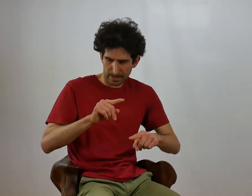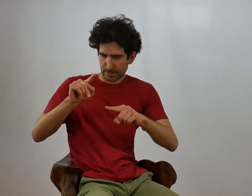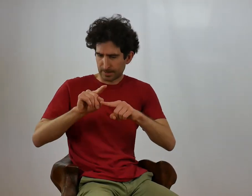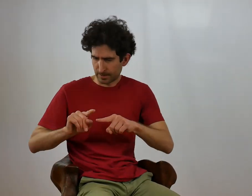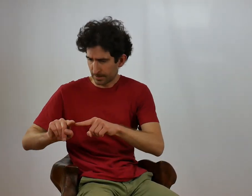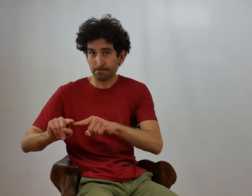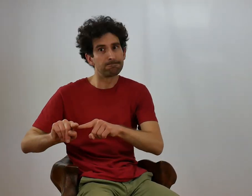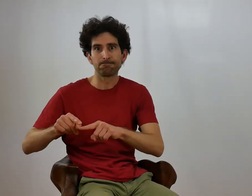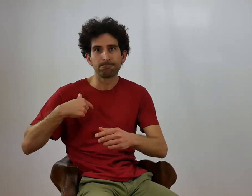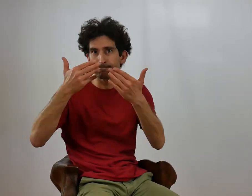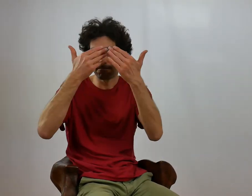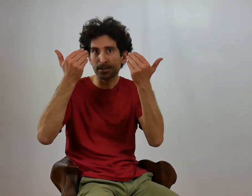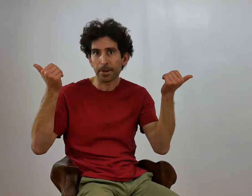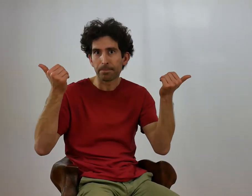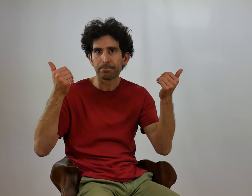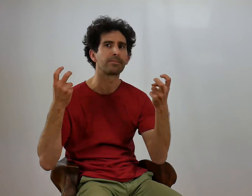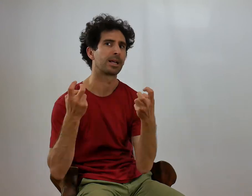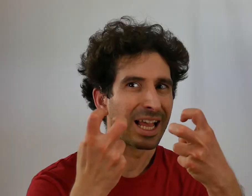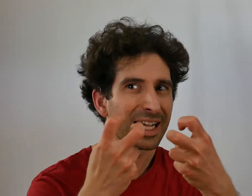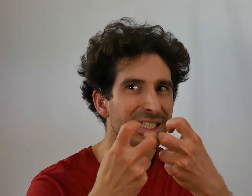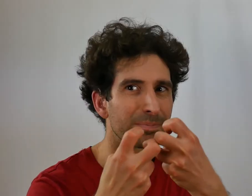et d'autres que nous ne savons pas. Par exemple...